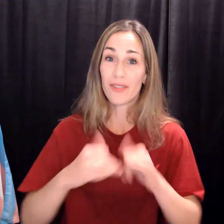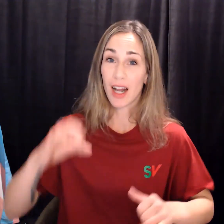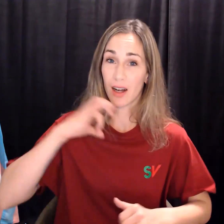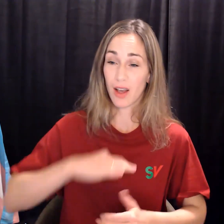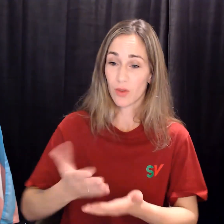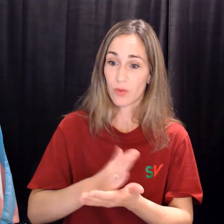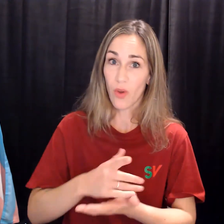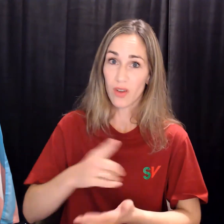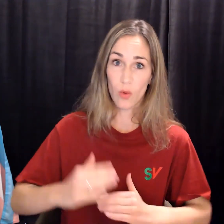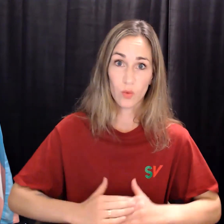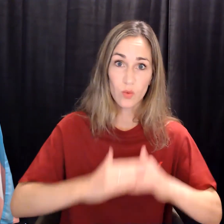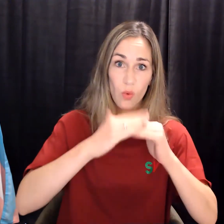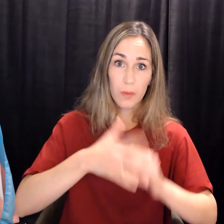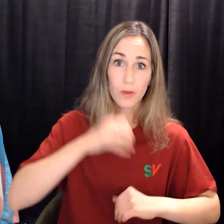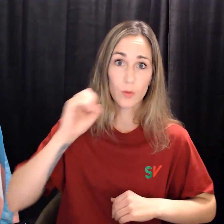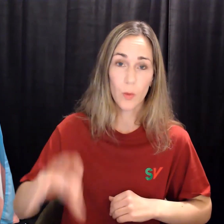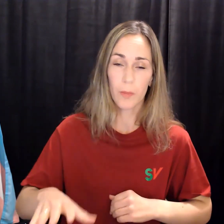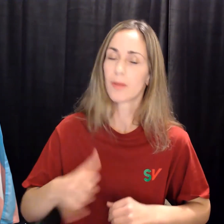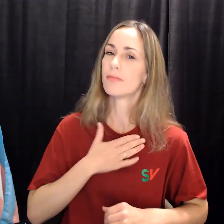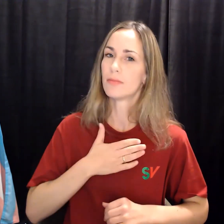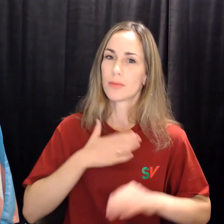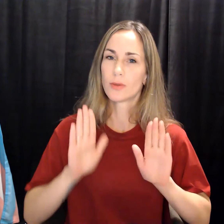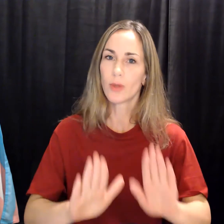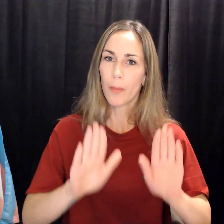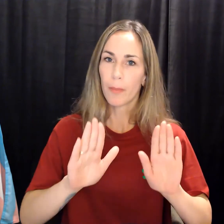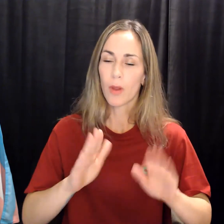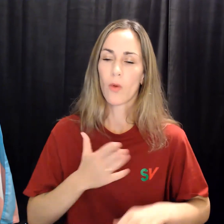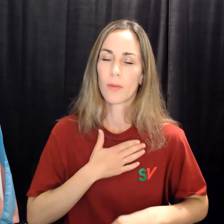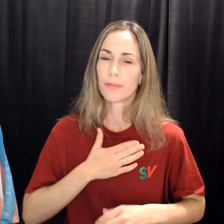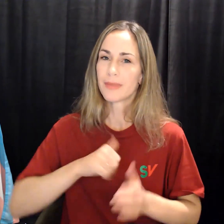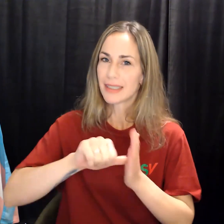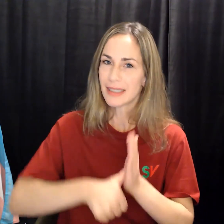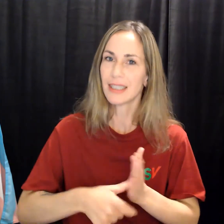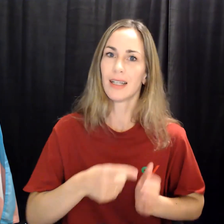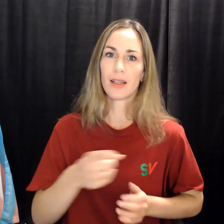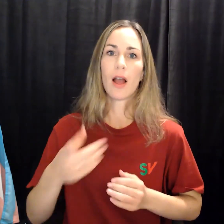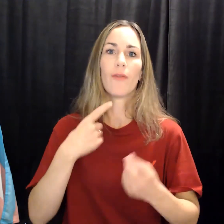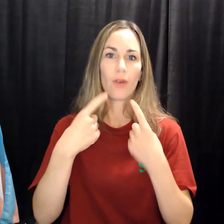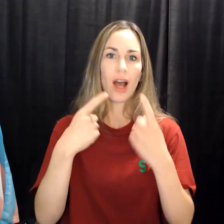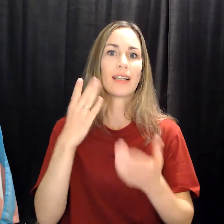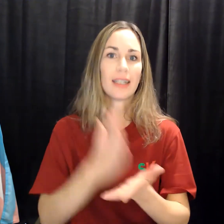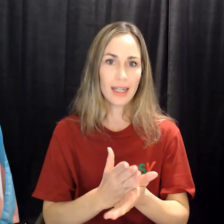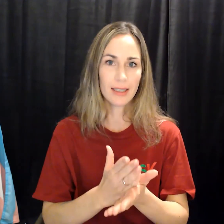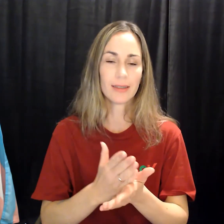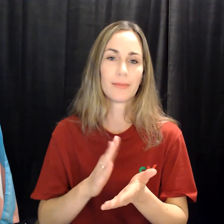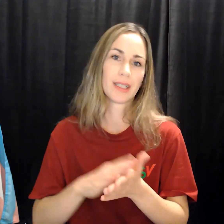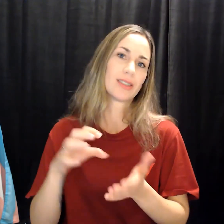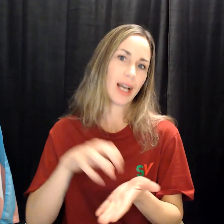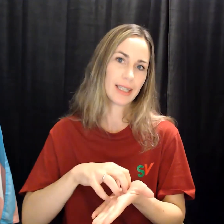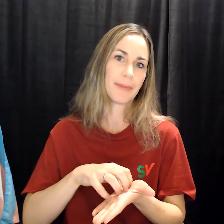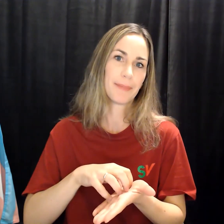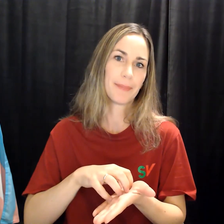Vi vil stanse sosial dumping av frilanstolker og sikre dem forhandlingsrett med staten.